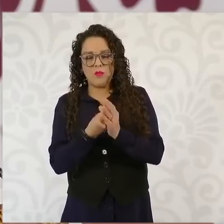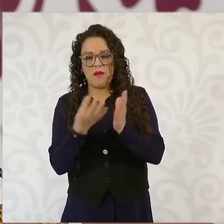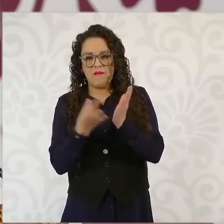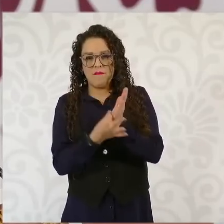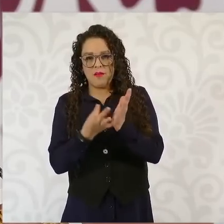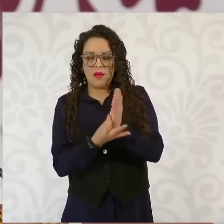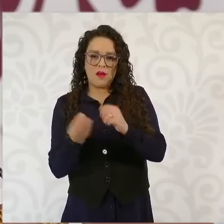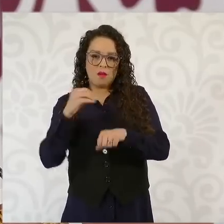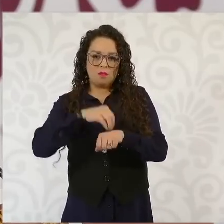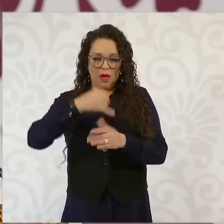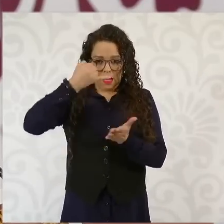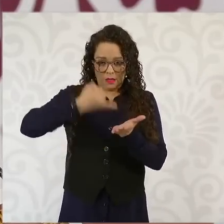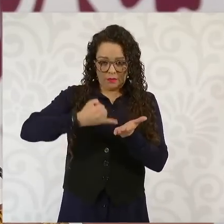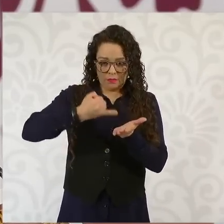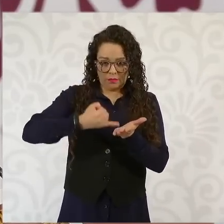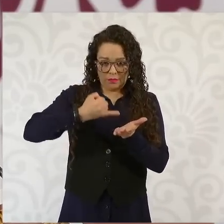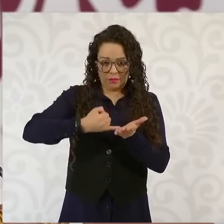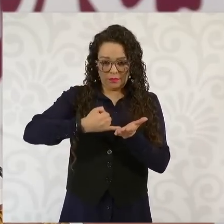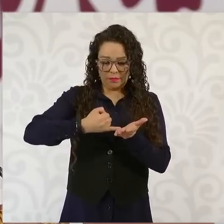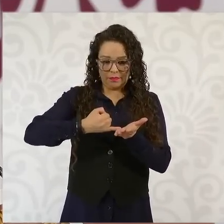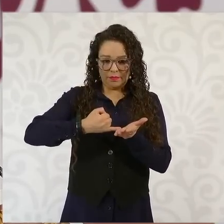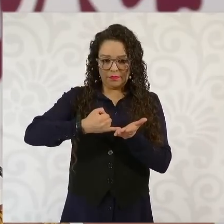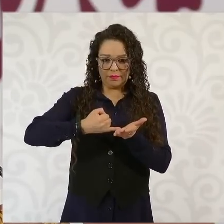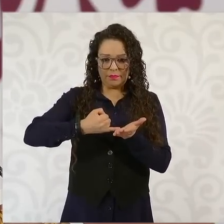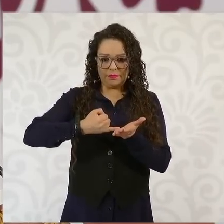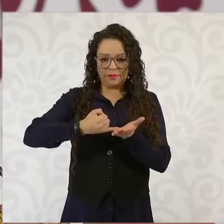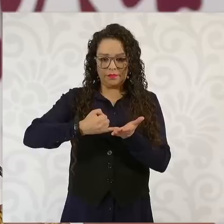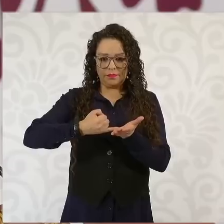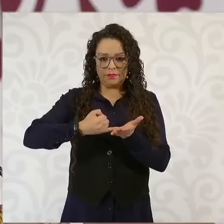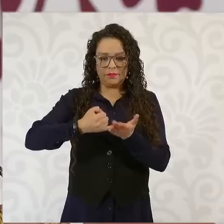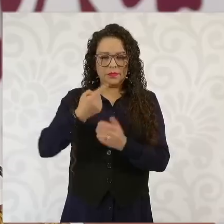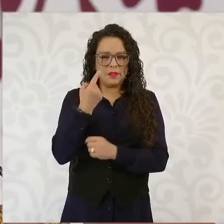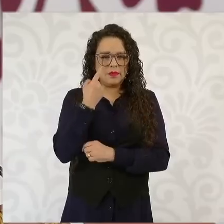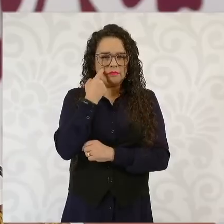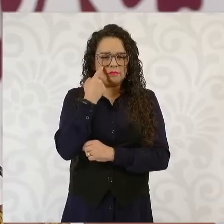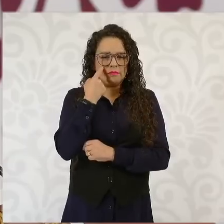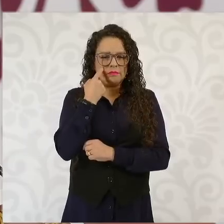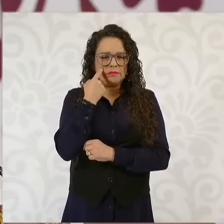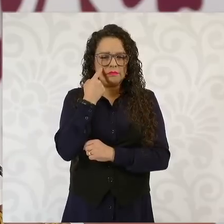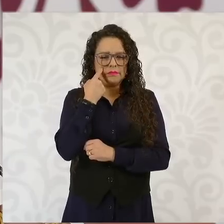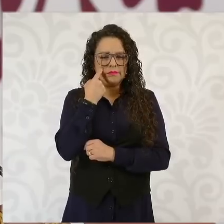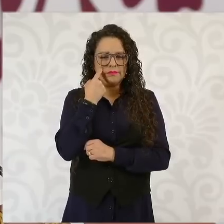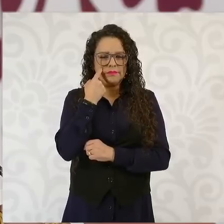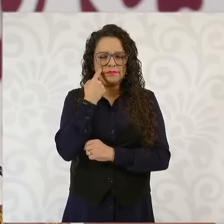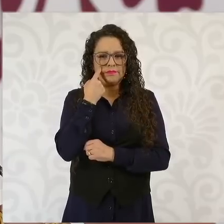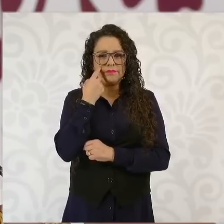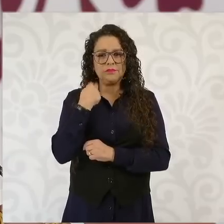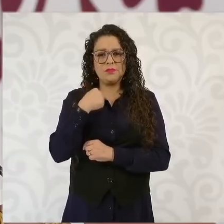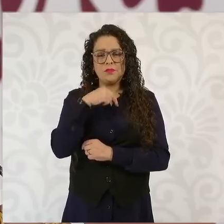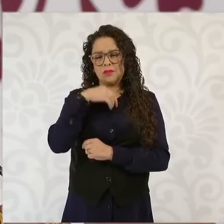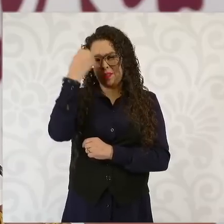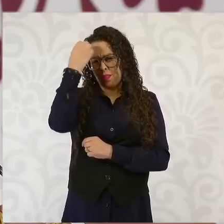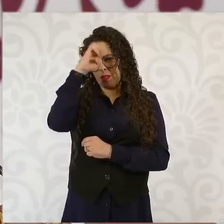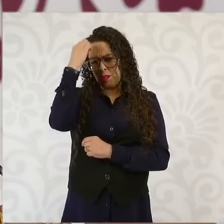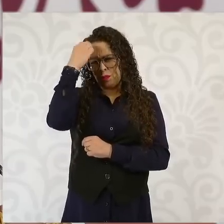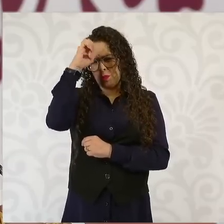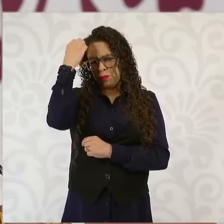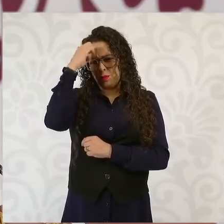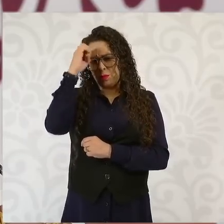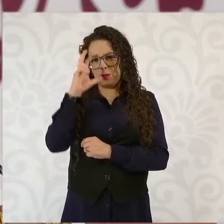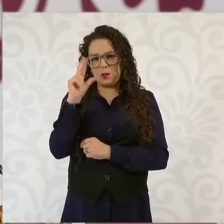aluminio Pues mira eh llevamos prácticamente más de 80 años que se generó se creó la empresa